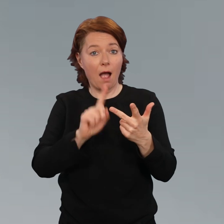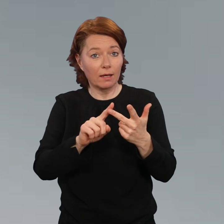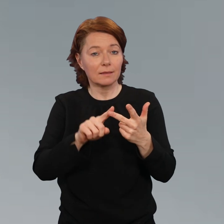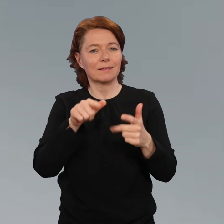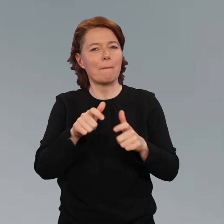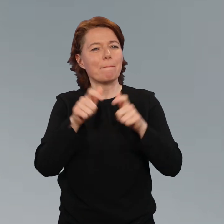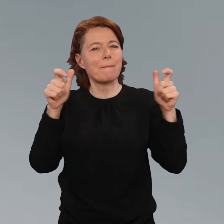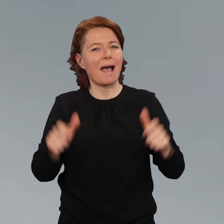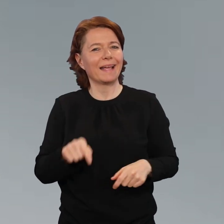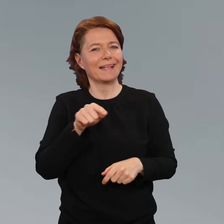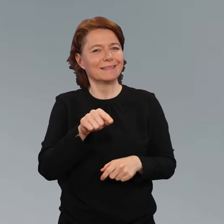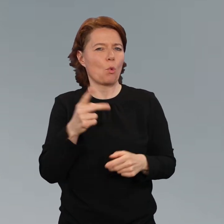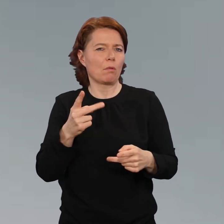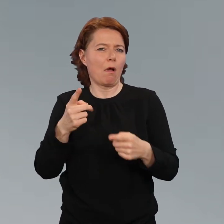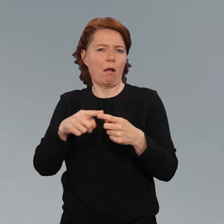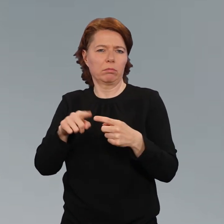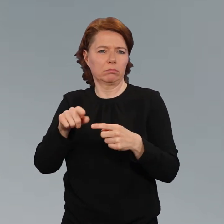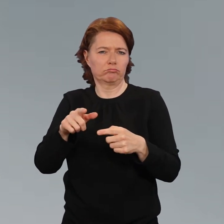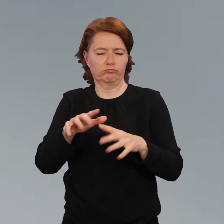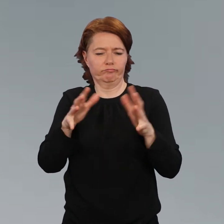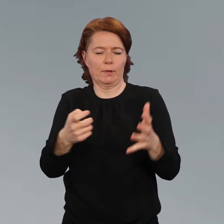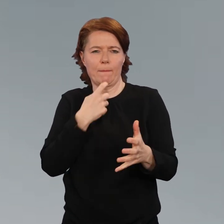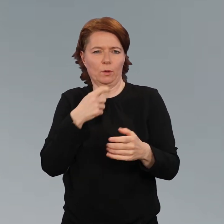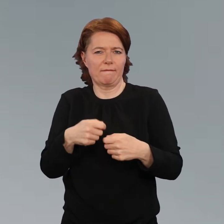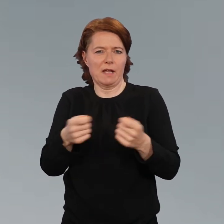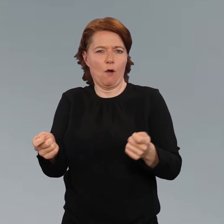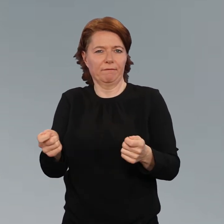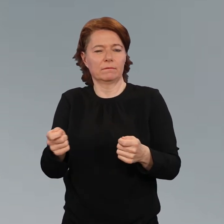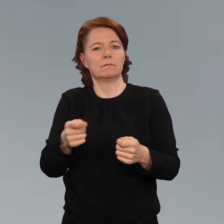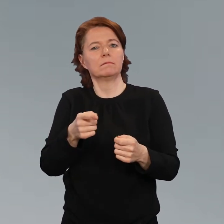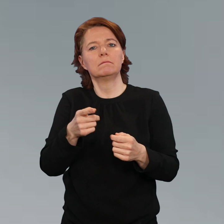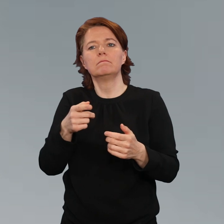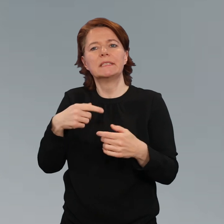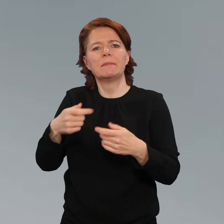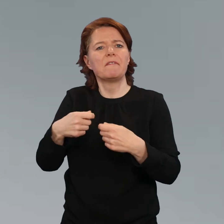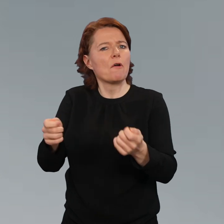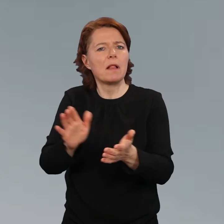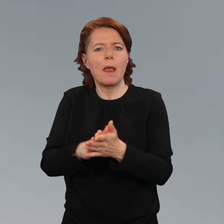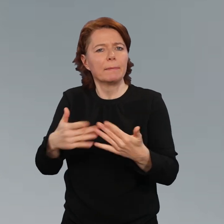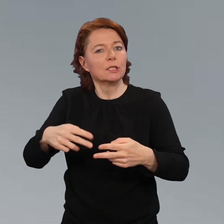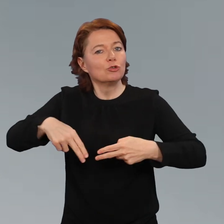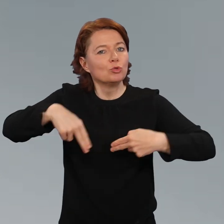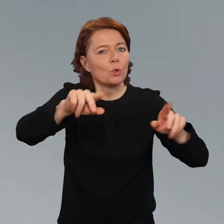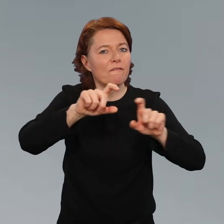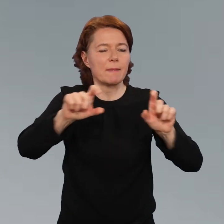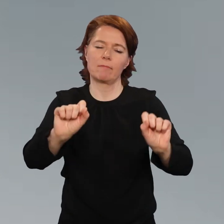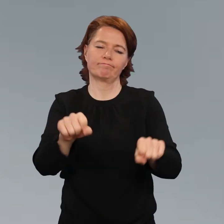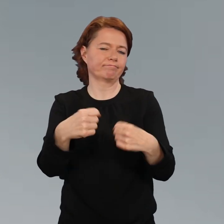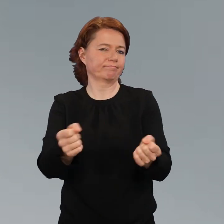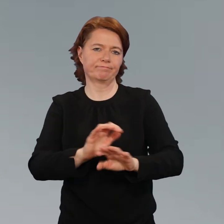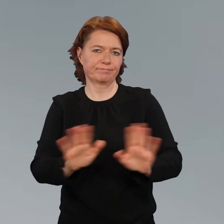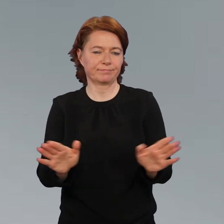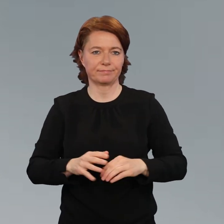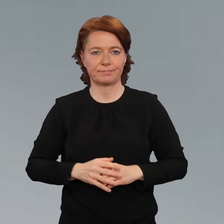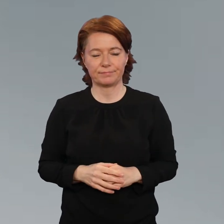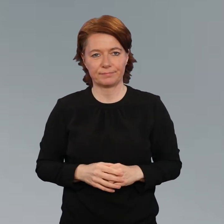8. „Pakete“ oder zu verkaufende Produkte können nicht wieder an die Herstellerfirma zurückgegeben werden